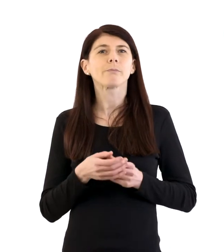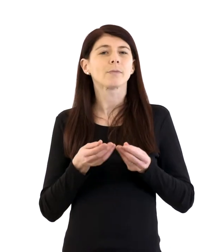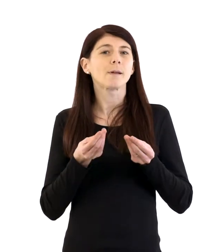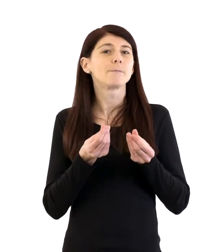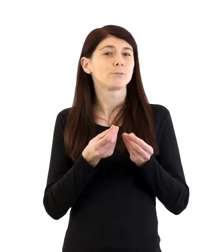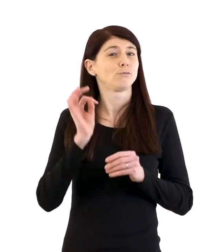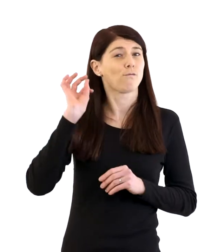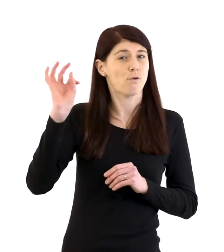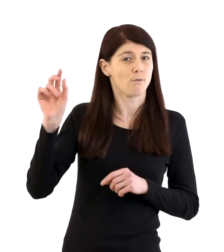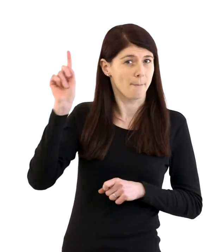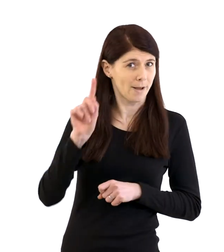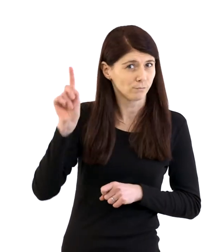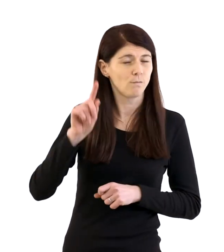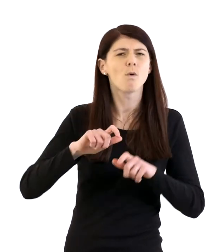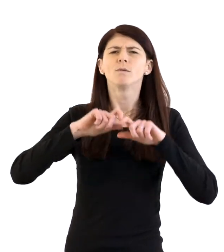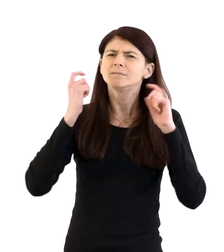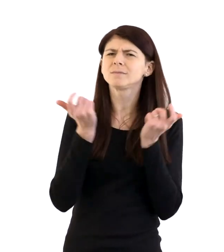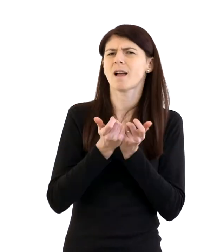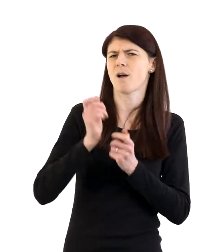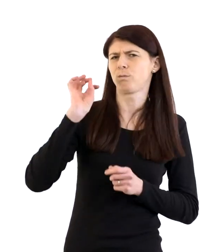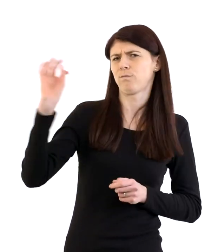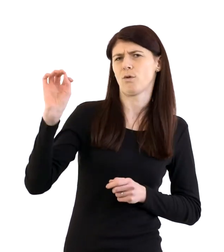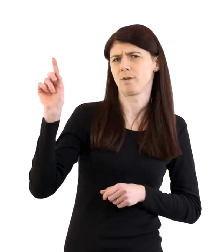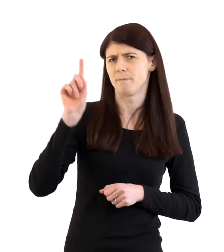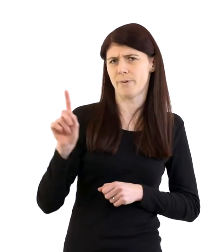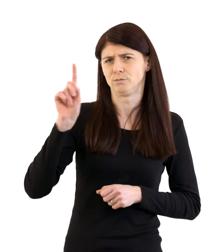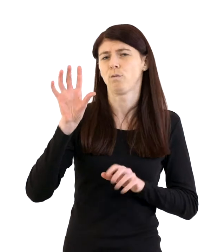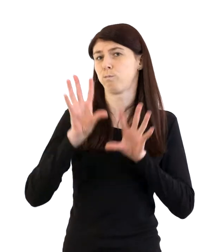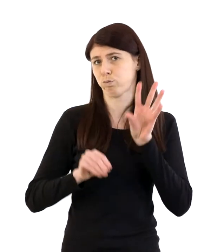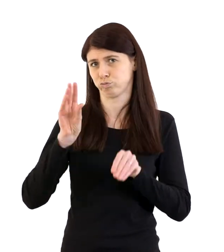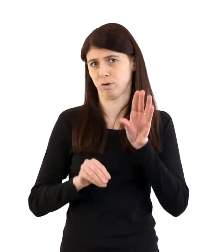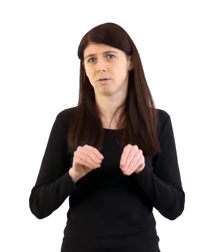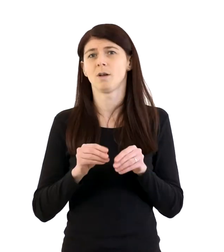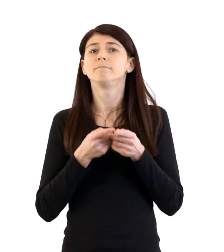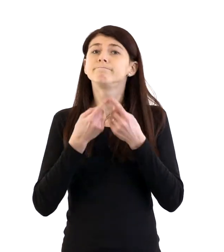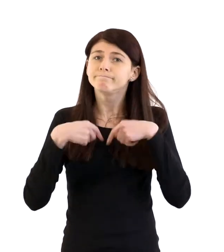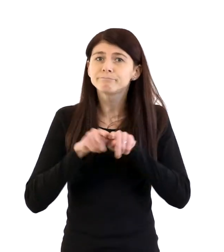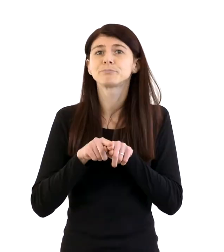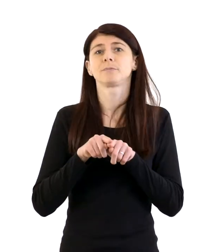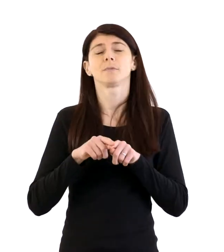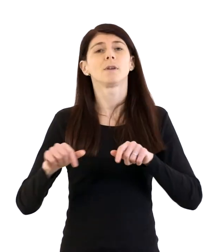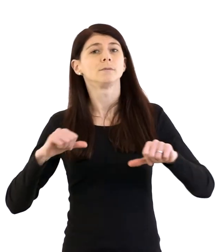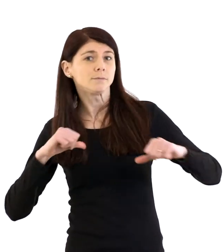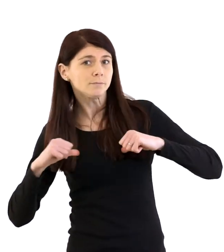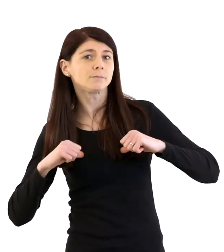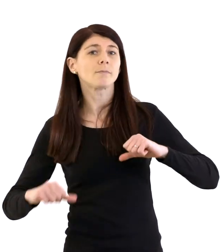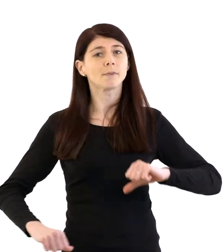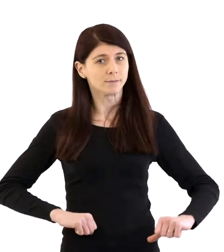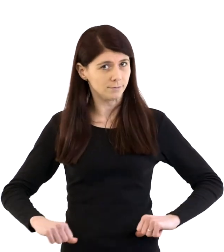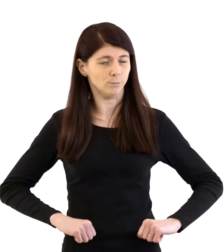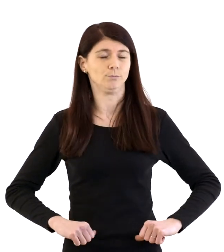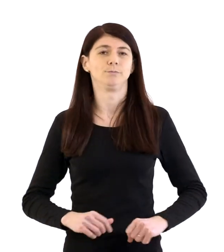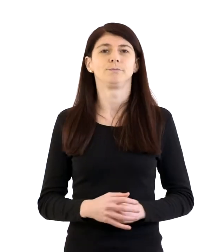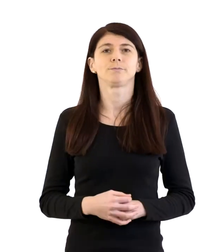Są to zasoby pieniężne państwa, czyli całość budżetu państwa, który jest realizowany przez władze rządowe i samorządowe.